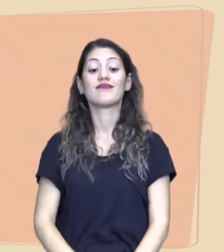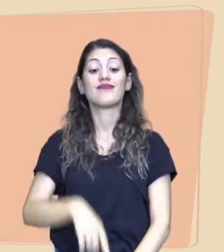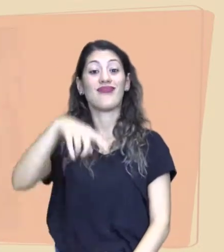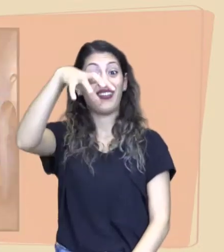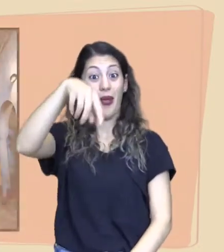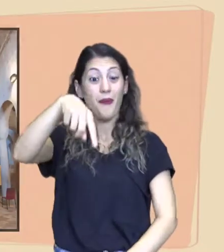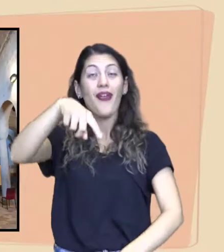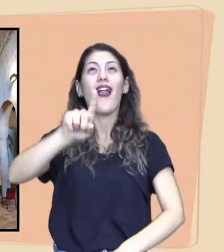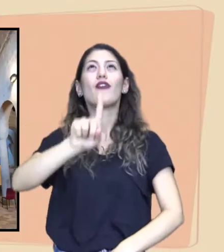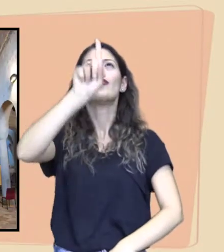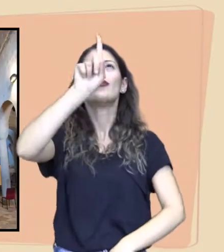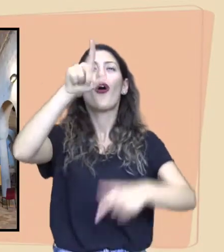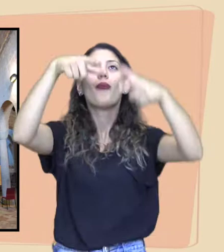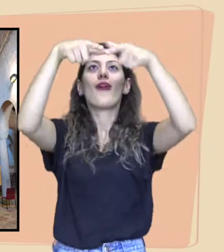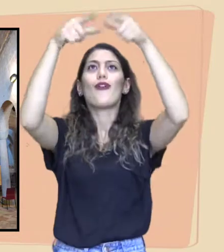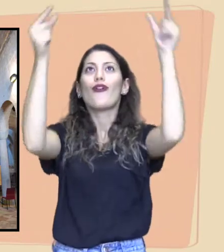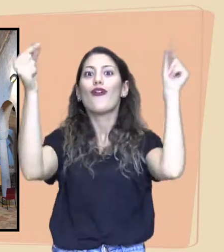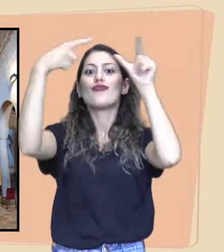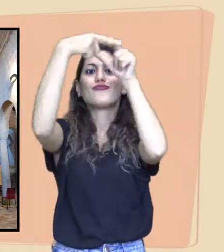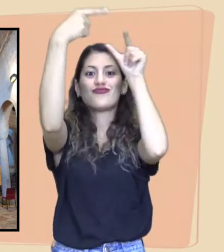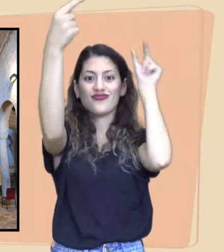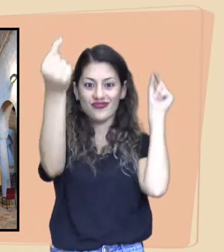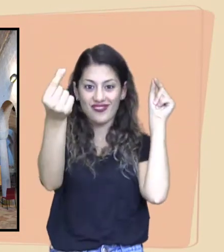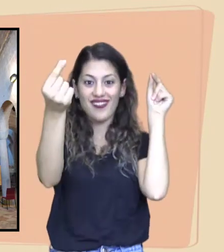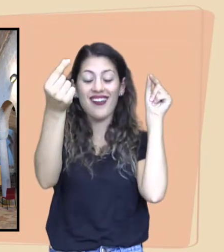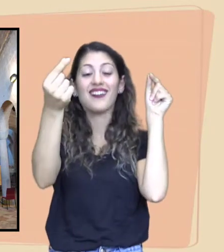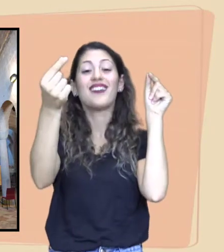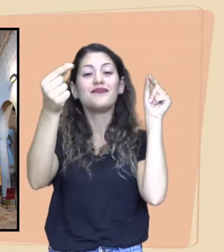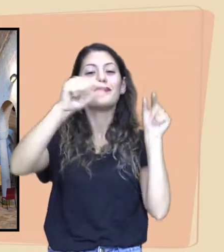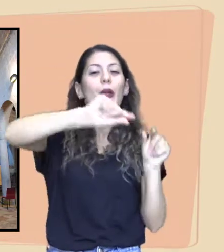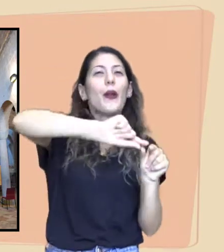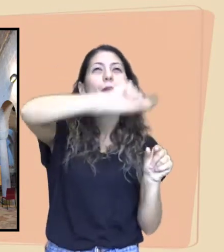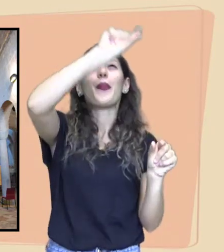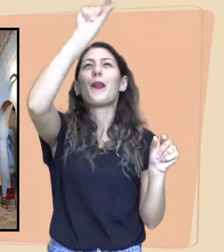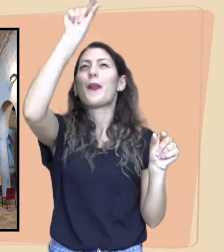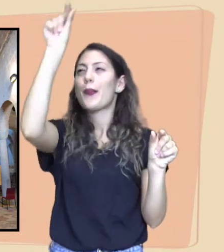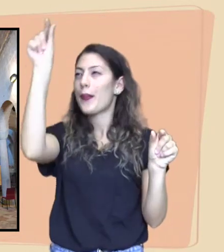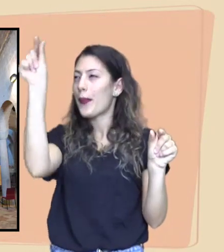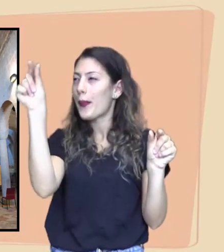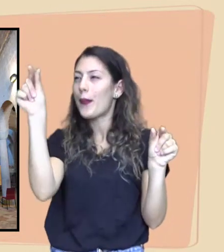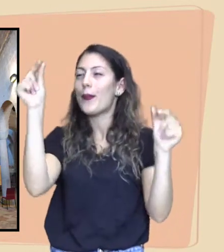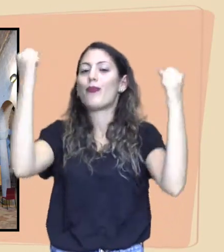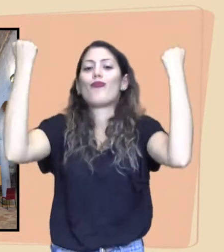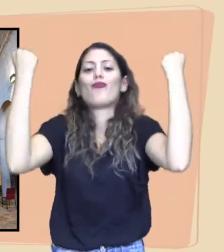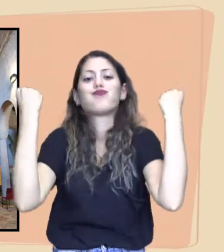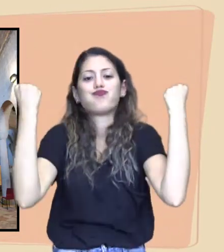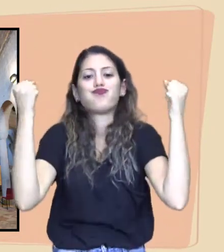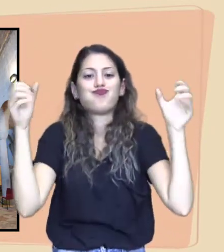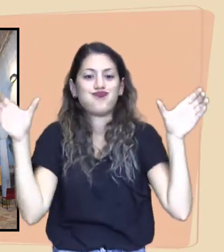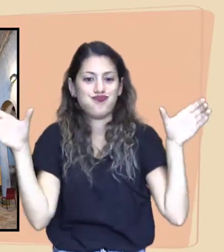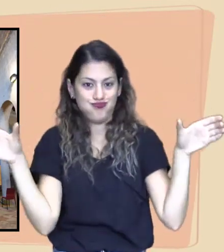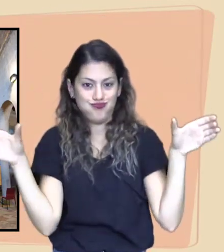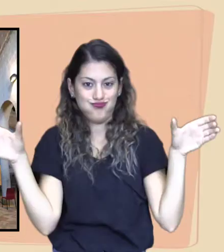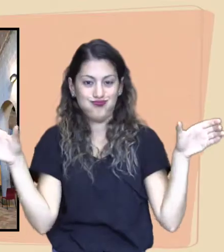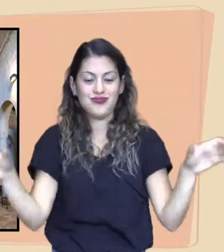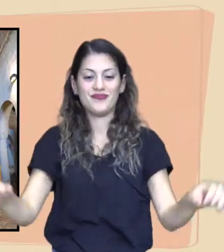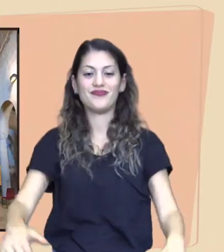con soffitto a crociera e l'arco a sesto acuto poggiante su basse e tozze colonne addossate alle pareti.